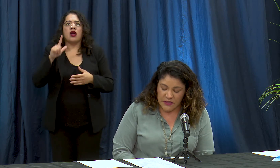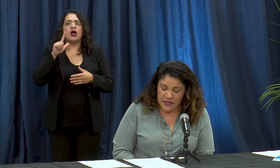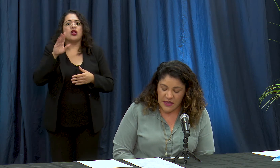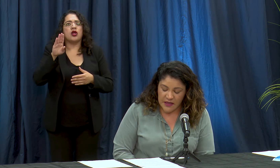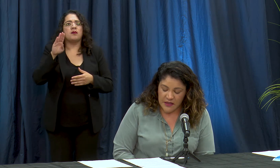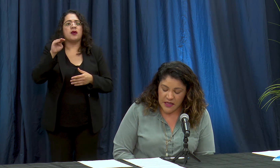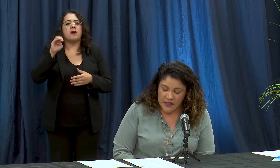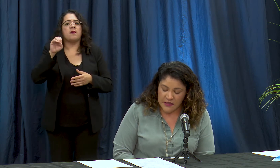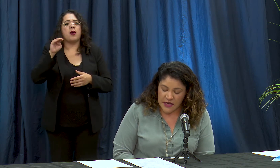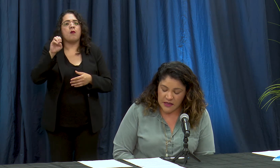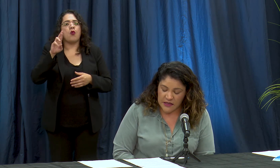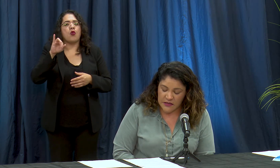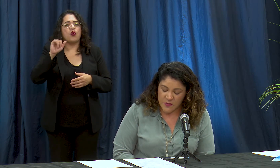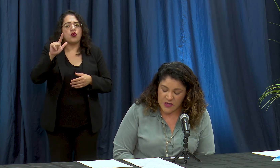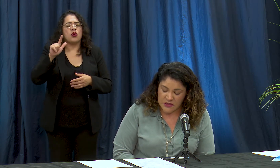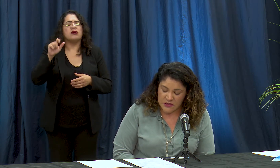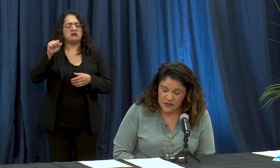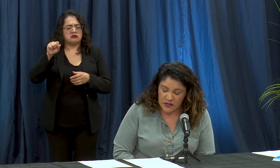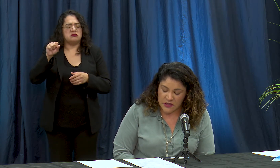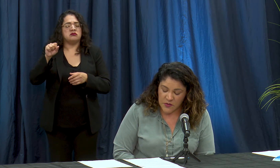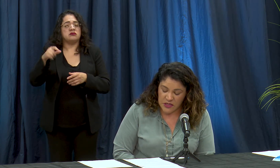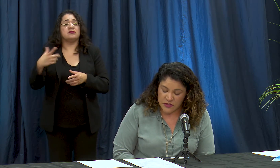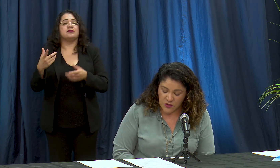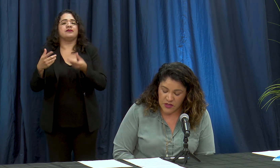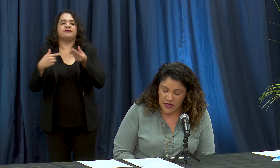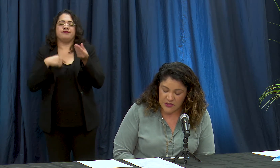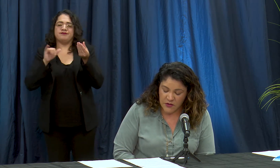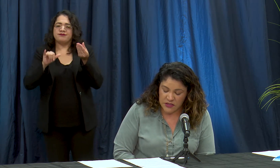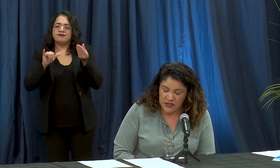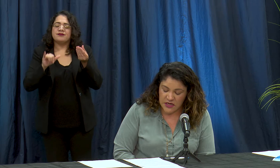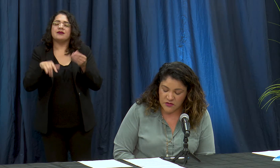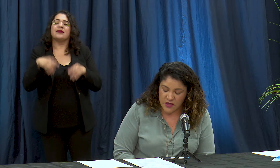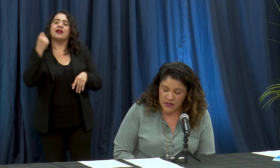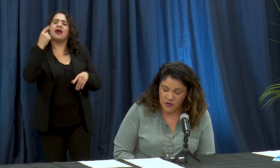vida de la caída termina's determination de las casas relatio nadas con